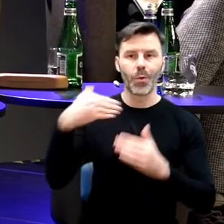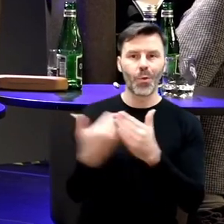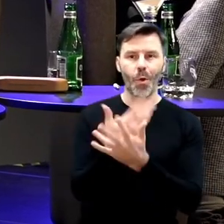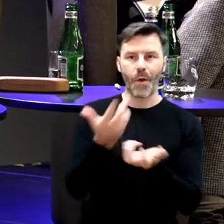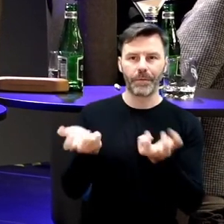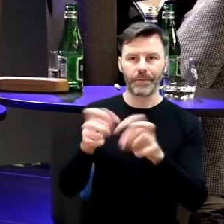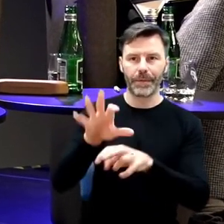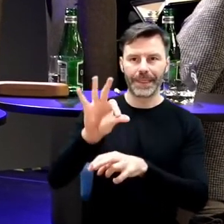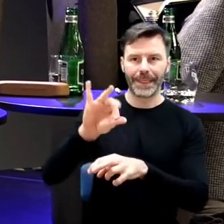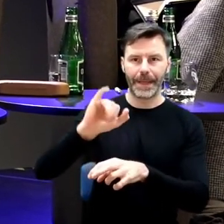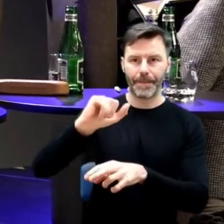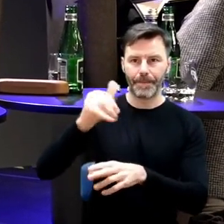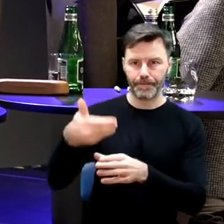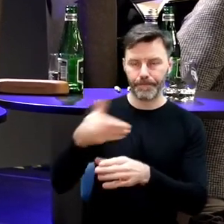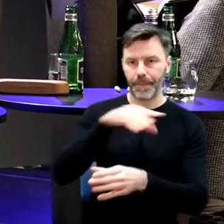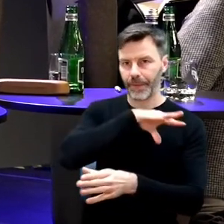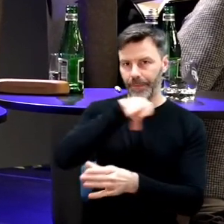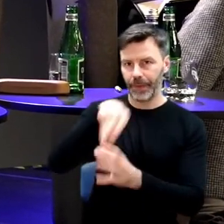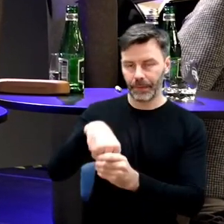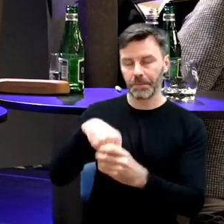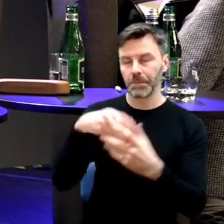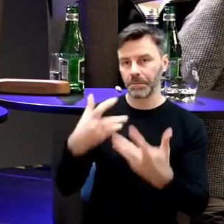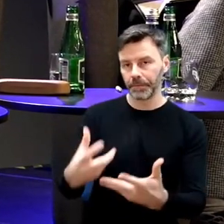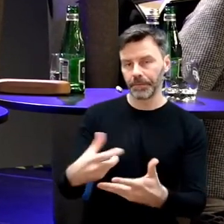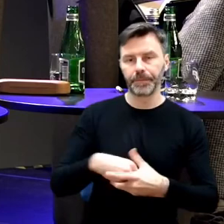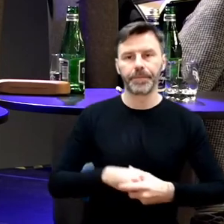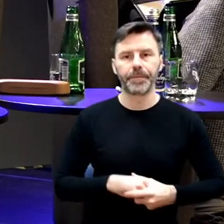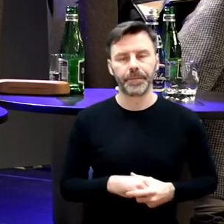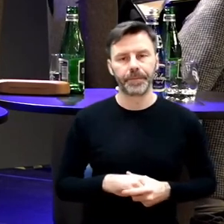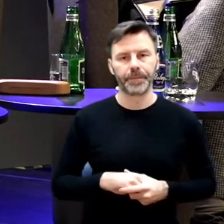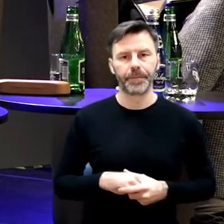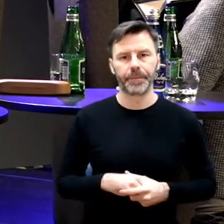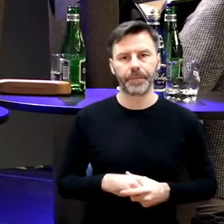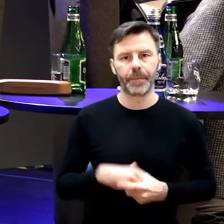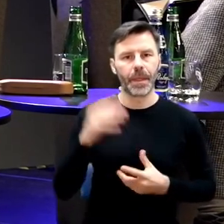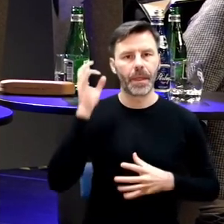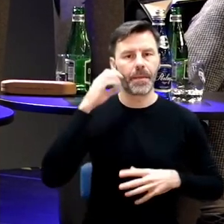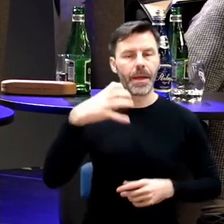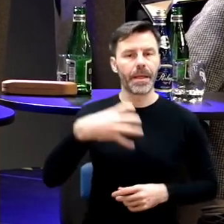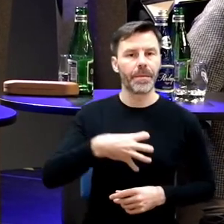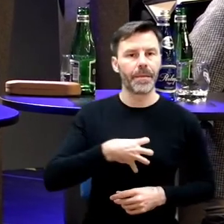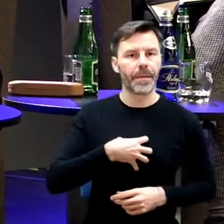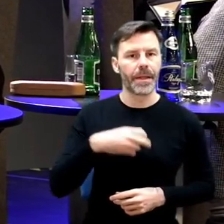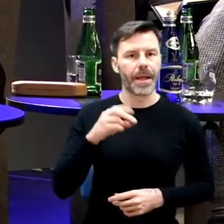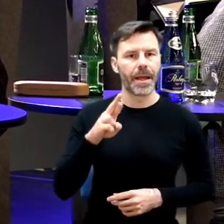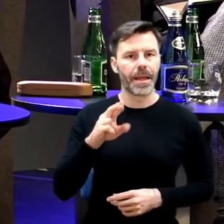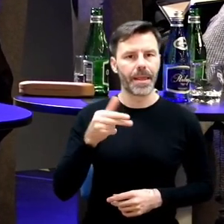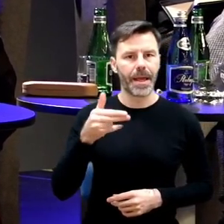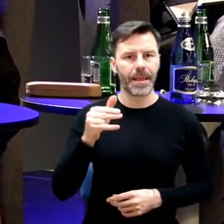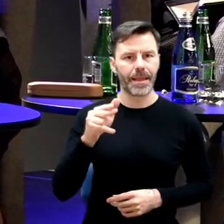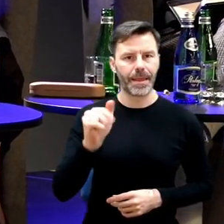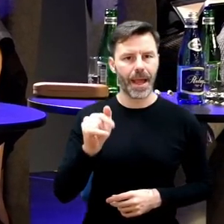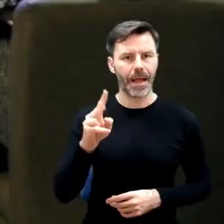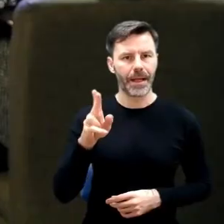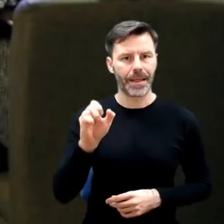I tak jak dzisiaj słyszeliśmy Panią prezes Renatę Knap, która zapowiada pierwszą inwestycję w tym roku.